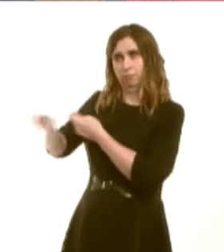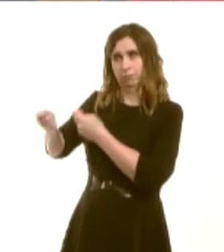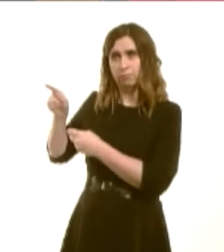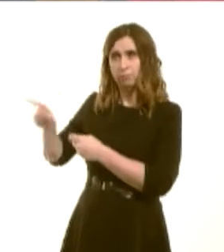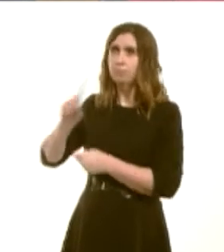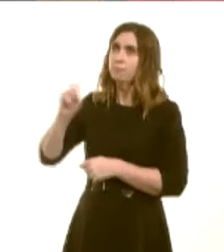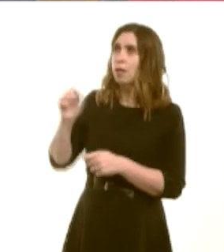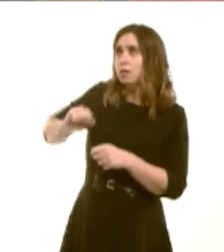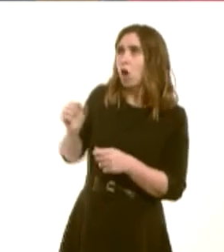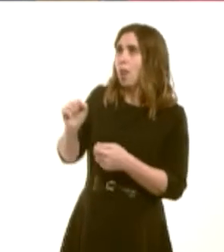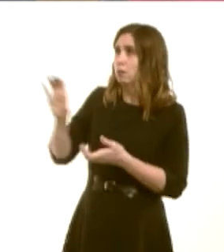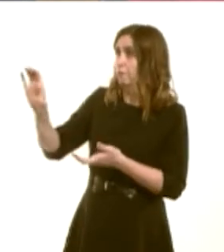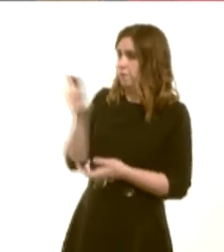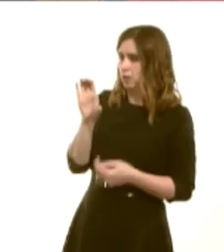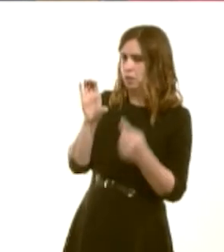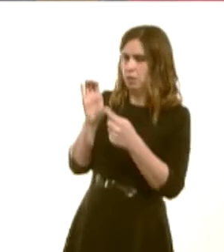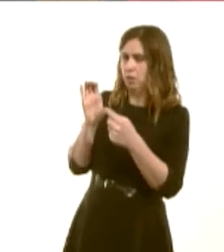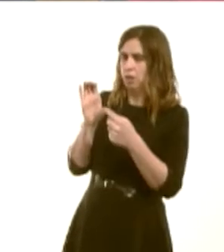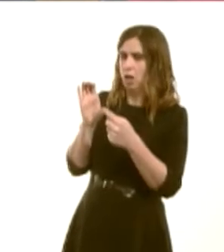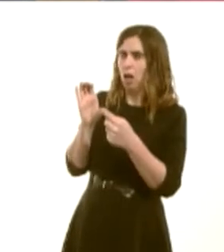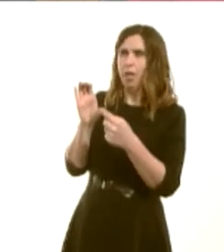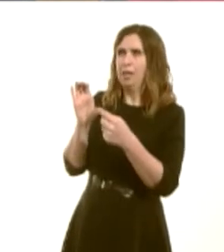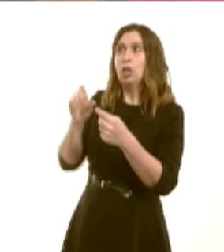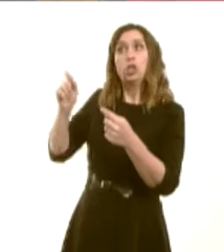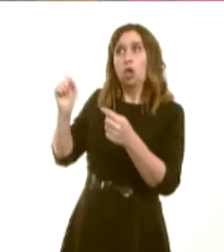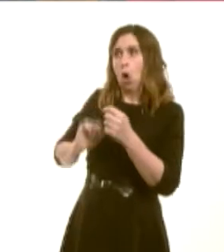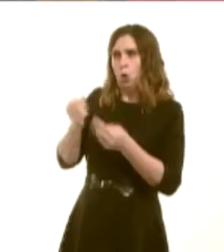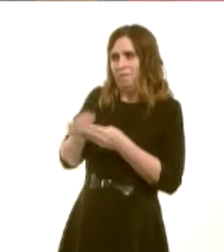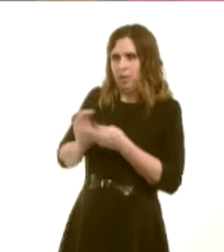arian yr Alban lle y dylen nhw ddefnyddio arian y Deyrnas Unedig. Felly, dyna i gyd